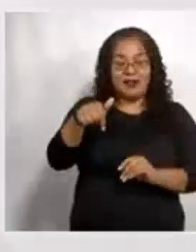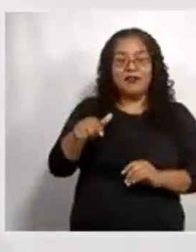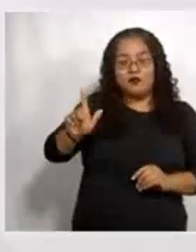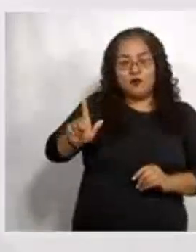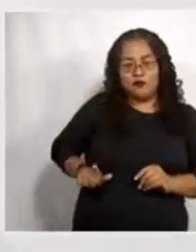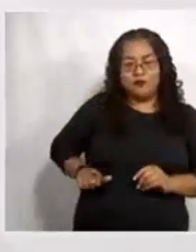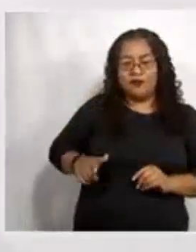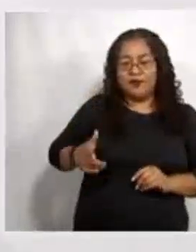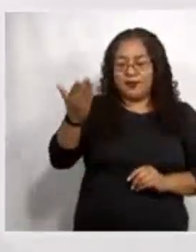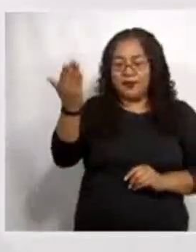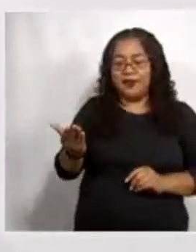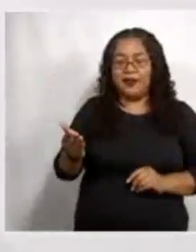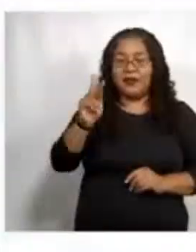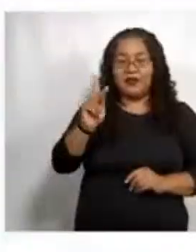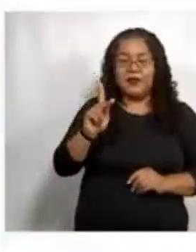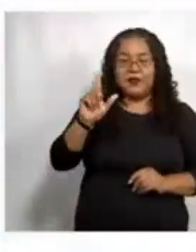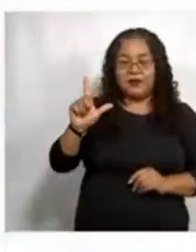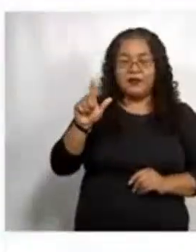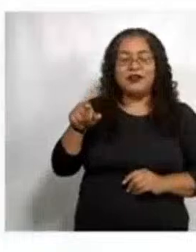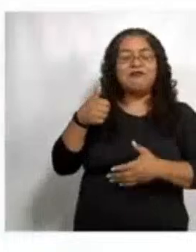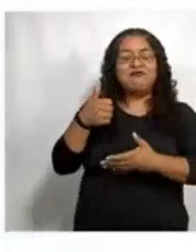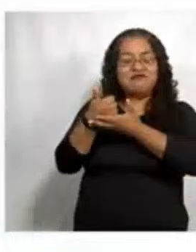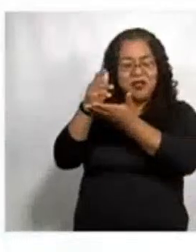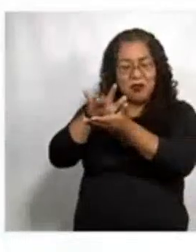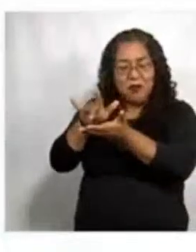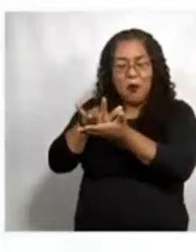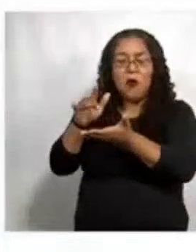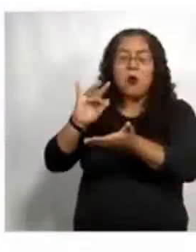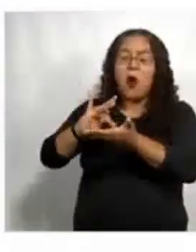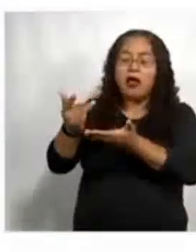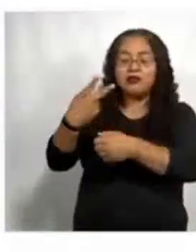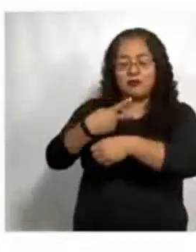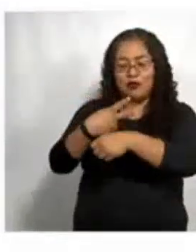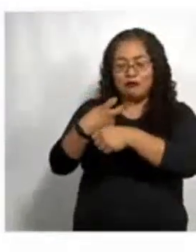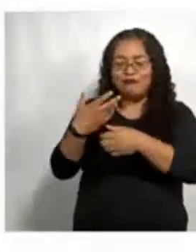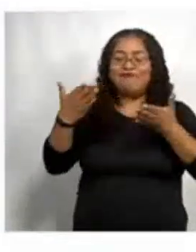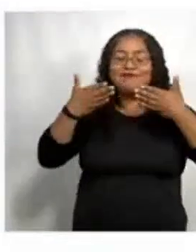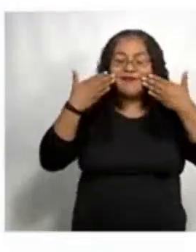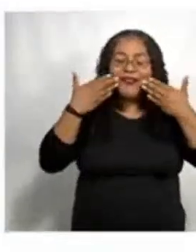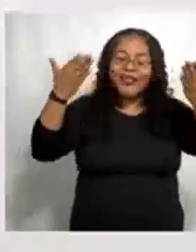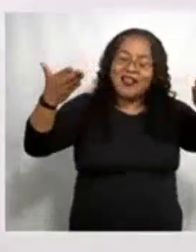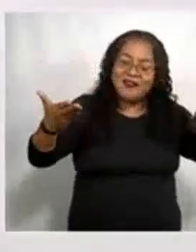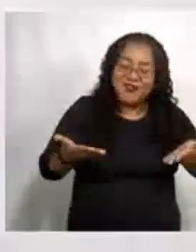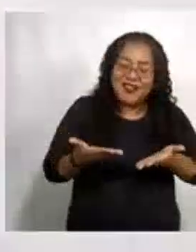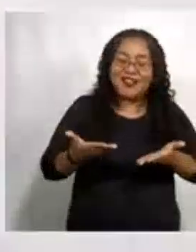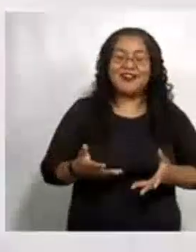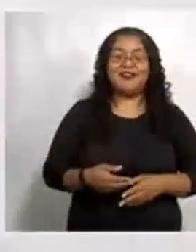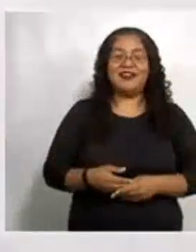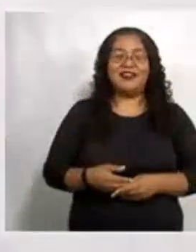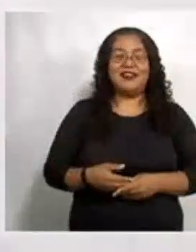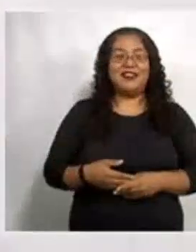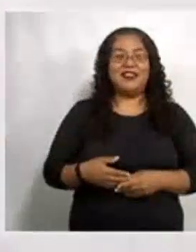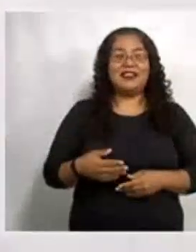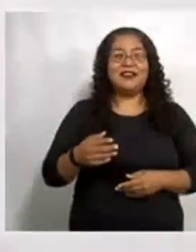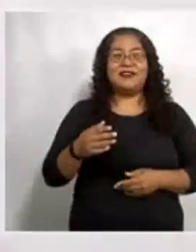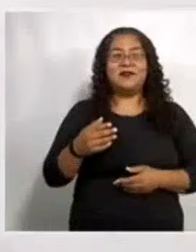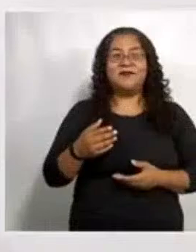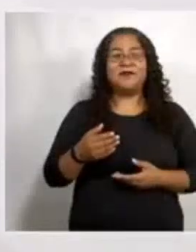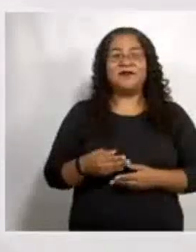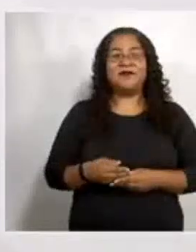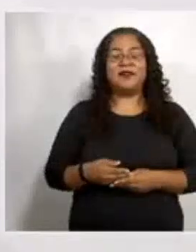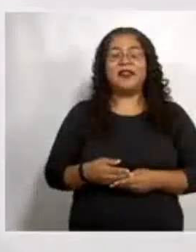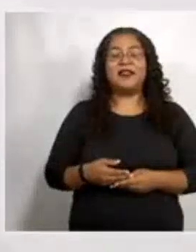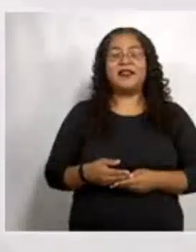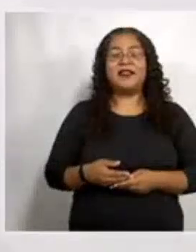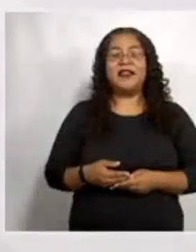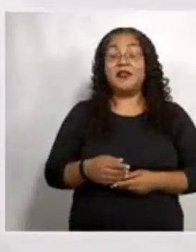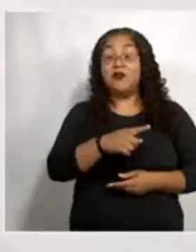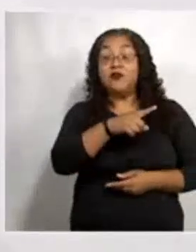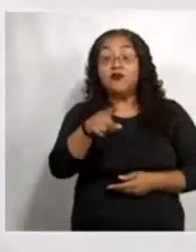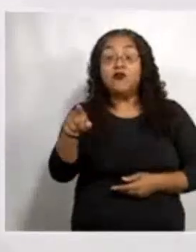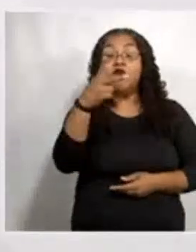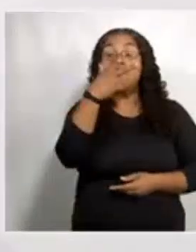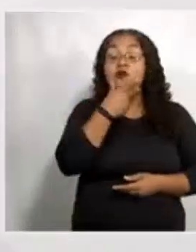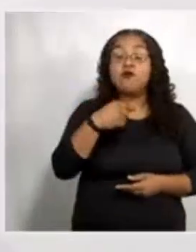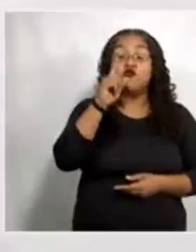Lemos, muchas gracias por recibirnos. en tu estado y dije algo. A poco las y los jalicienses no